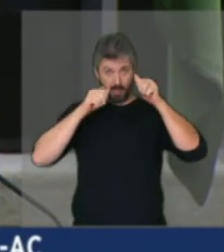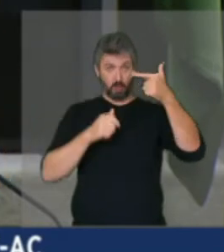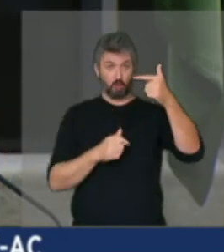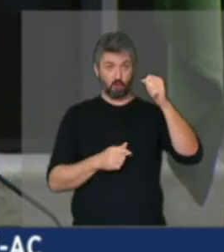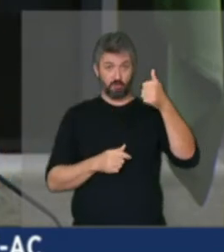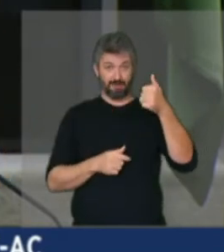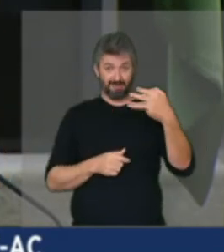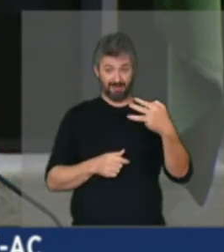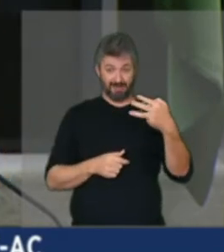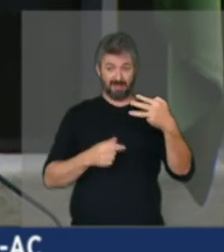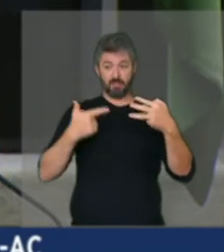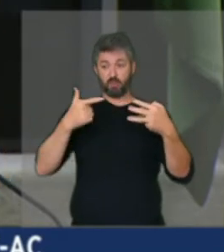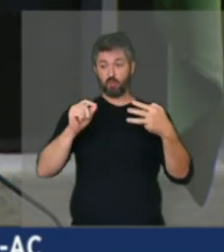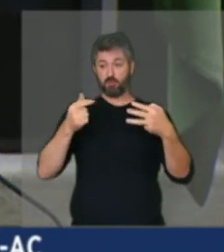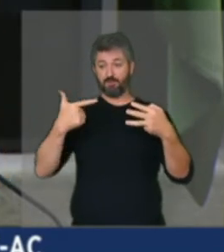ESTADO DO ACRE DE 2013 A 2022, CONSEGUIU, ATRAVÀS DO